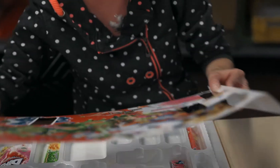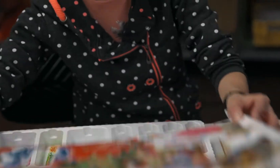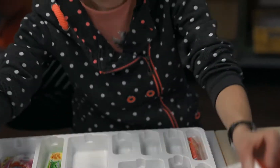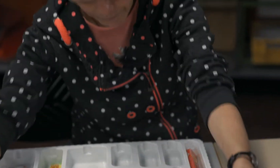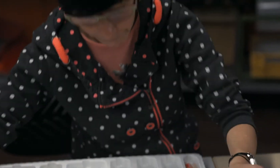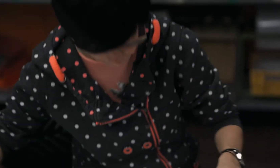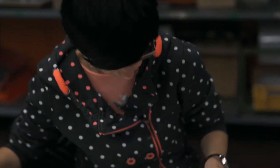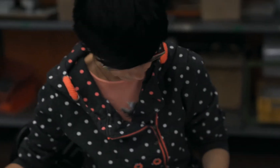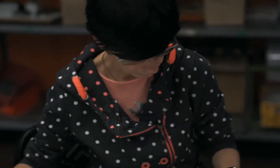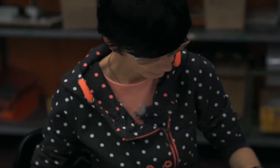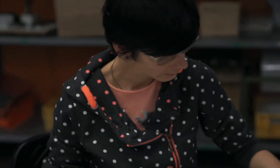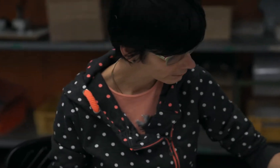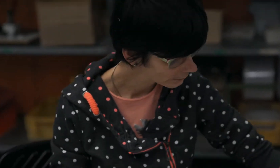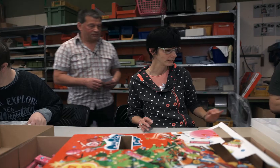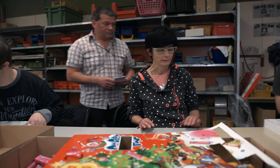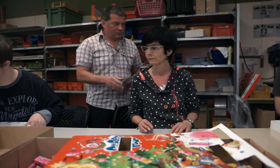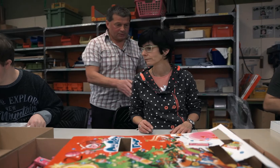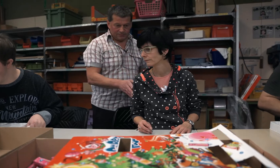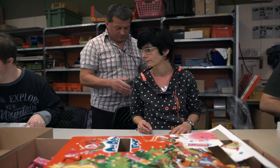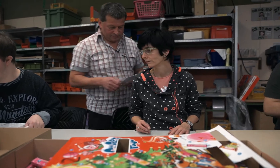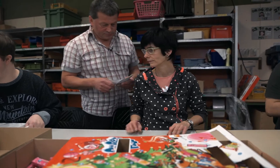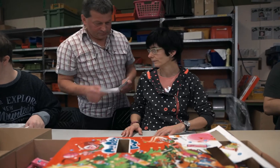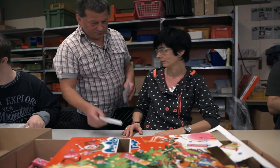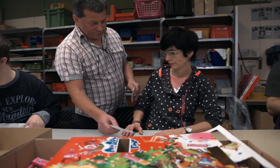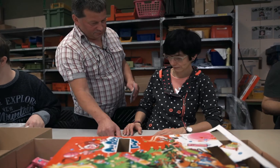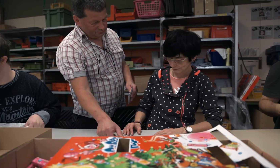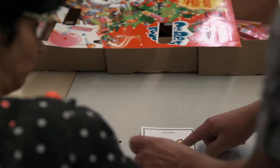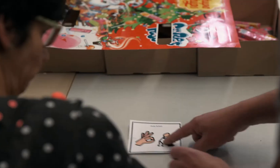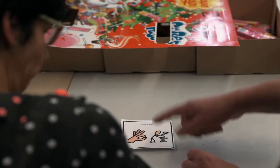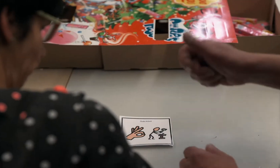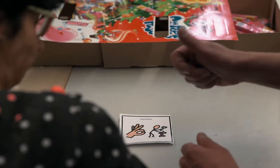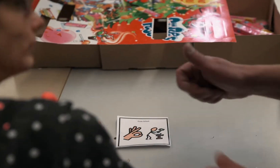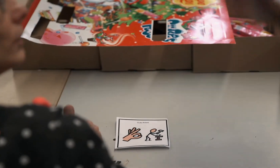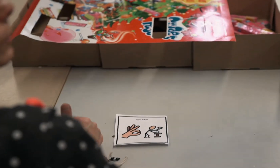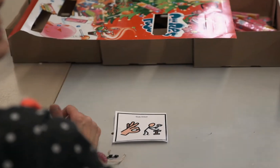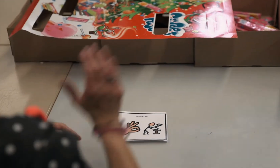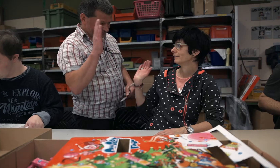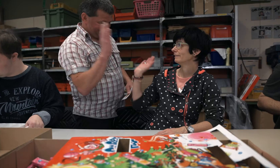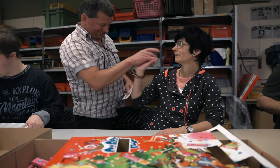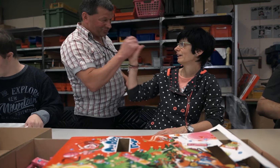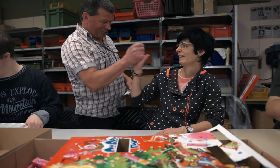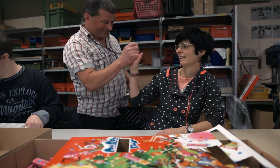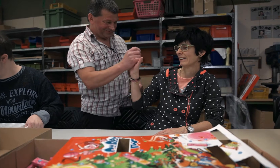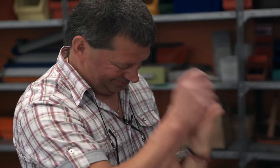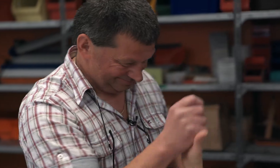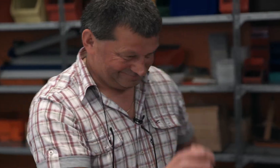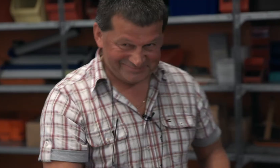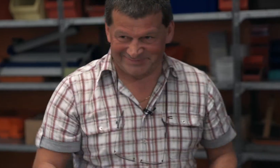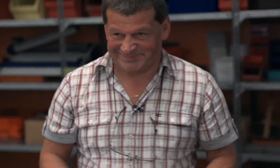Wir nutzen Symbolsysteme. Dadurch kann man einzelne Symbole schon vorher ausdrucken. "Gute Arbeit, super."